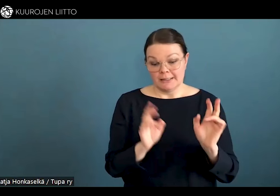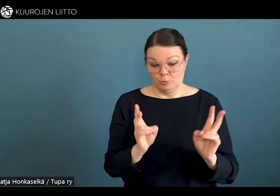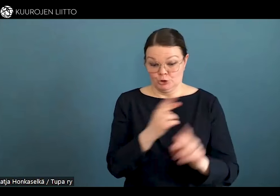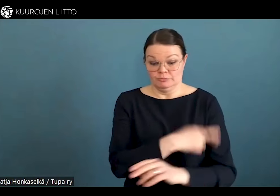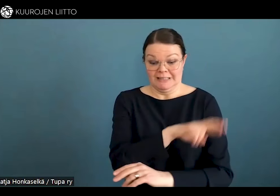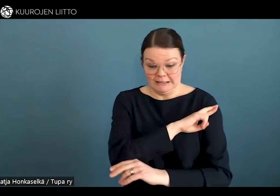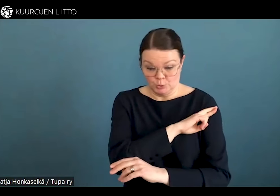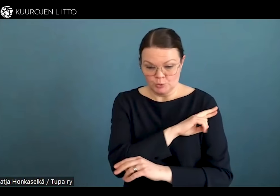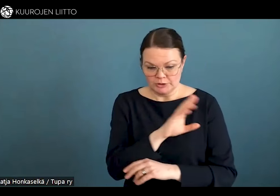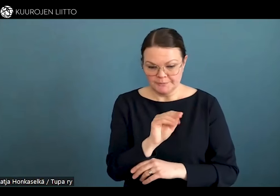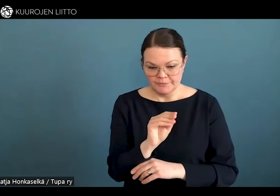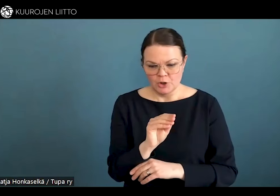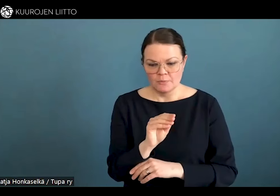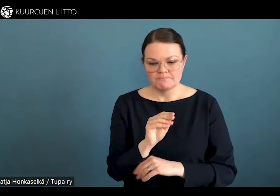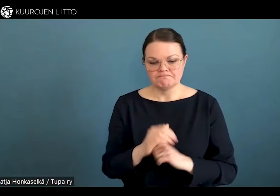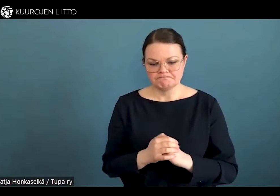ja sama koskee resursseja.